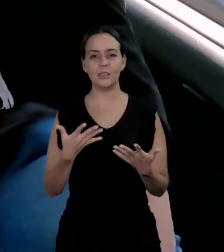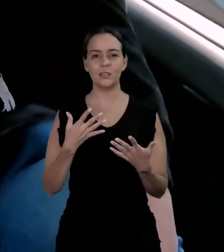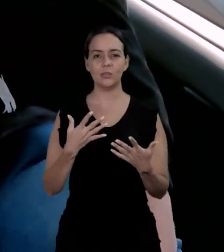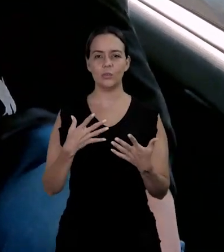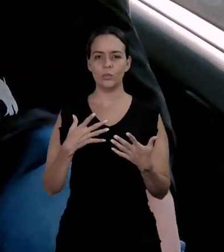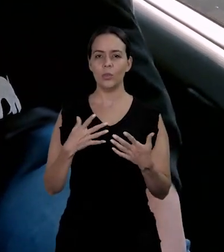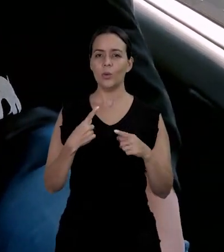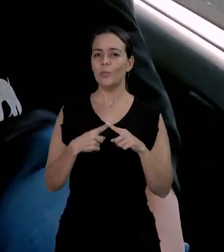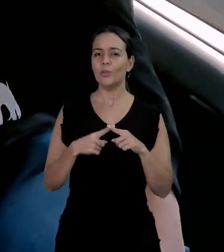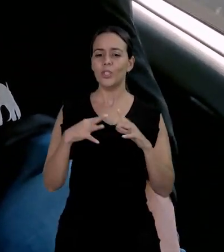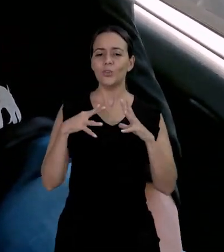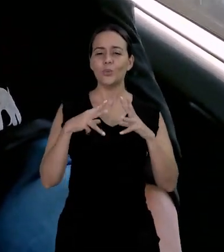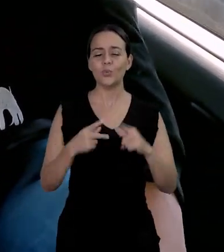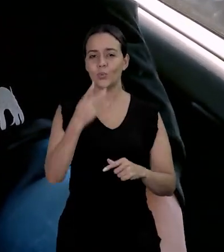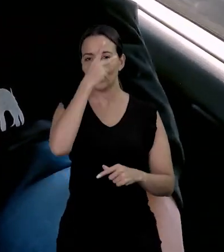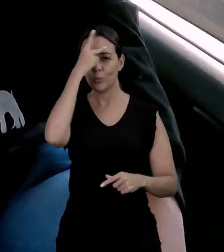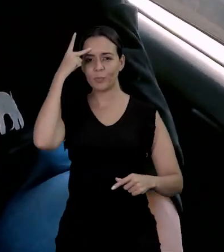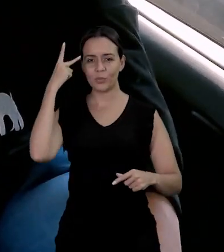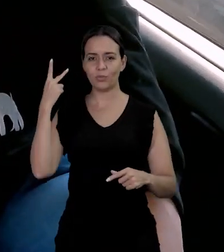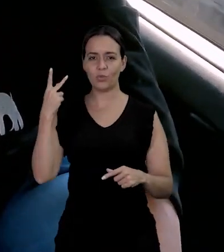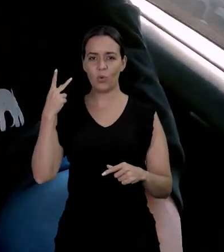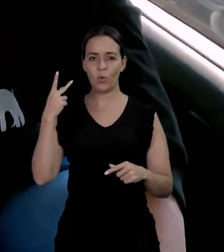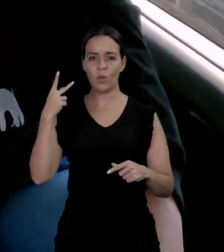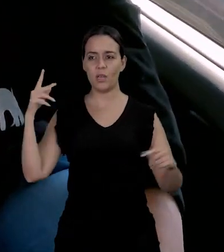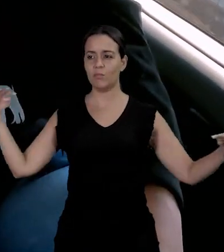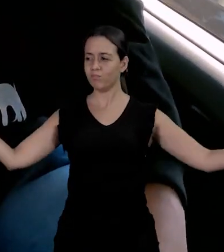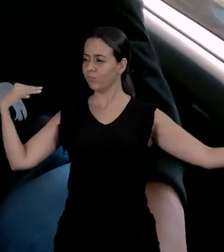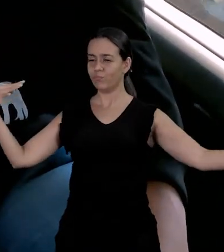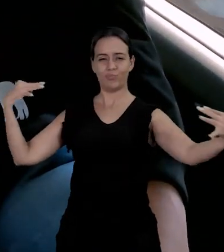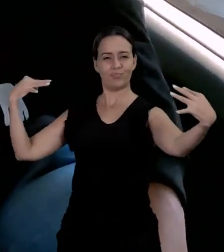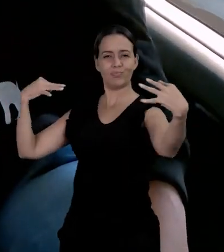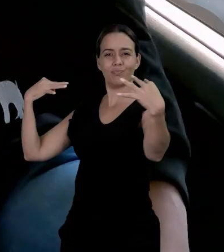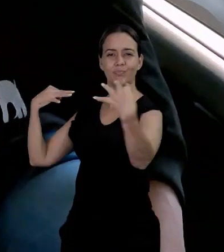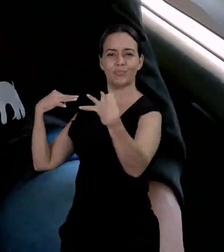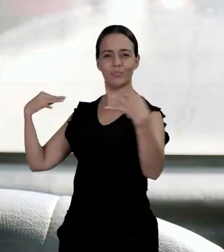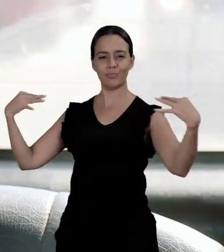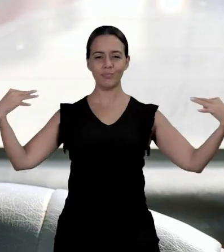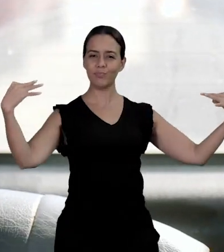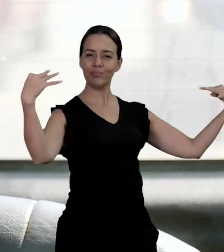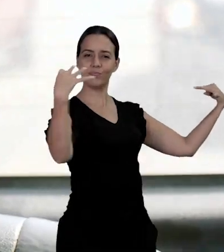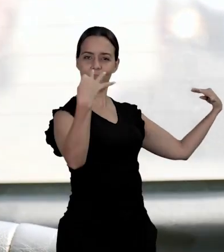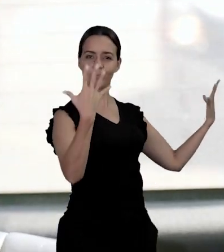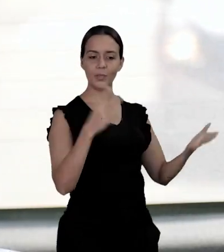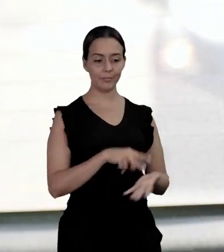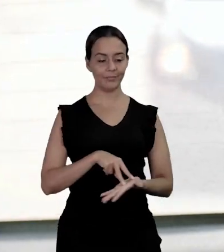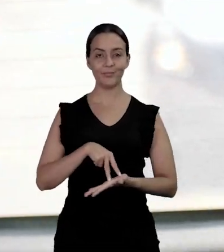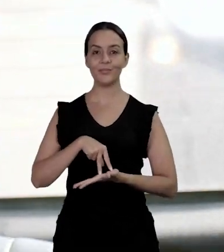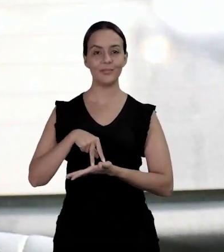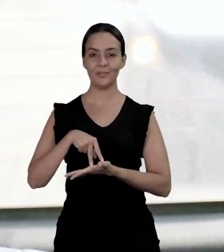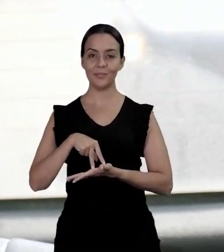você faz sendo observado por alguém e isso implica uma autoconsciência